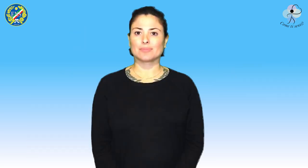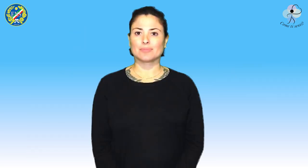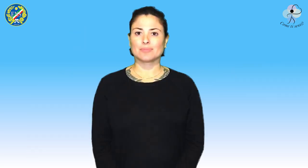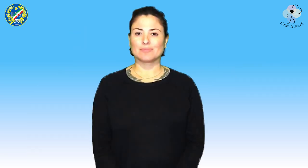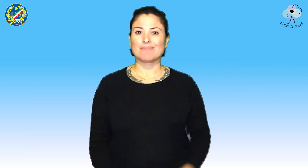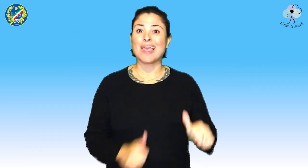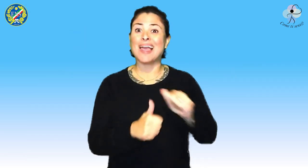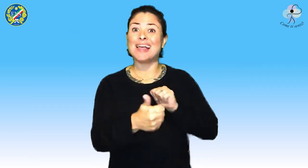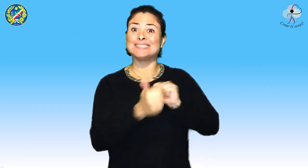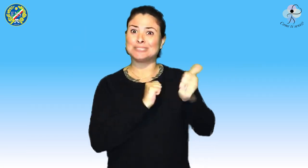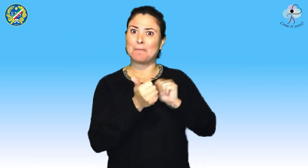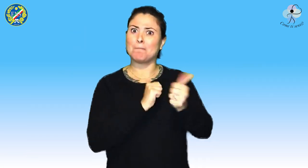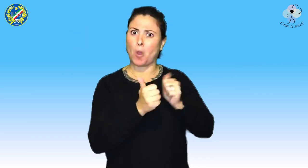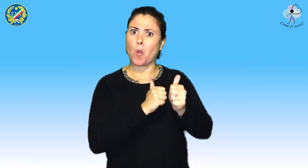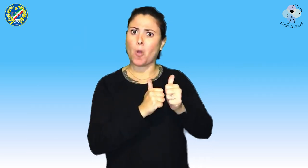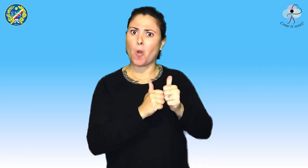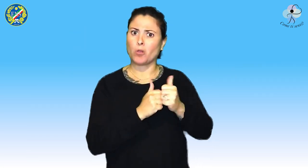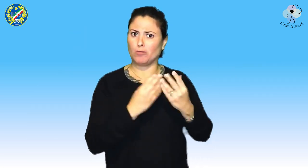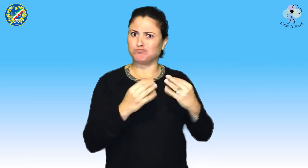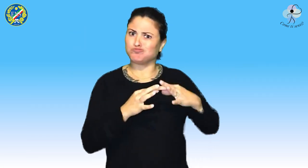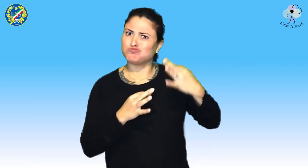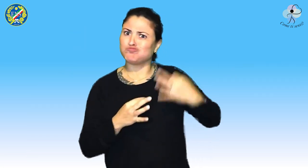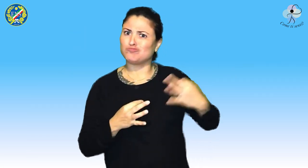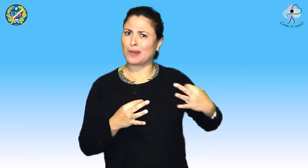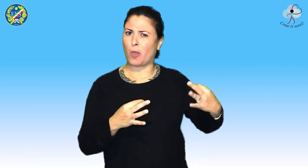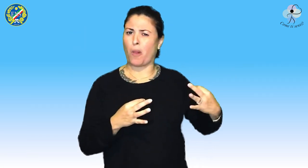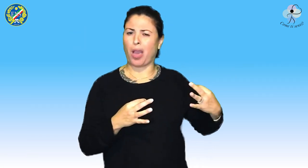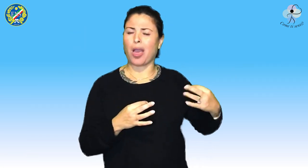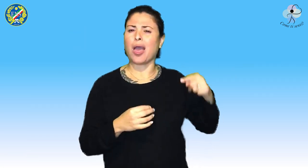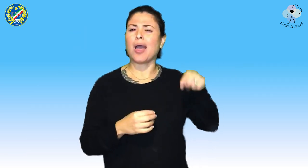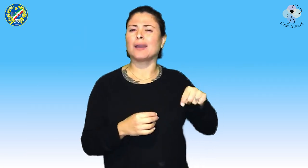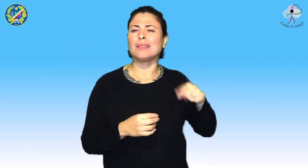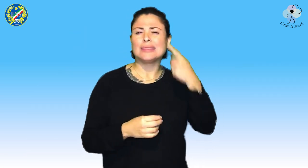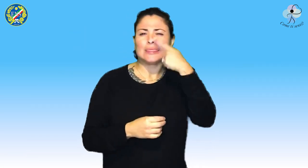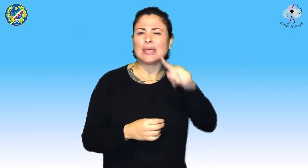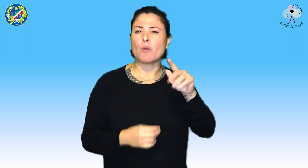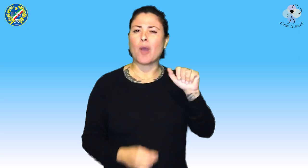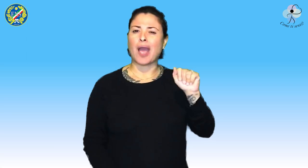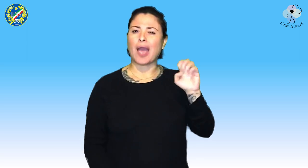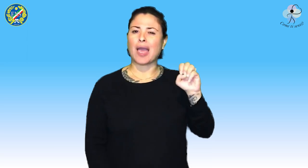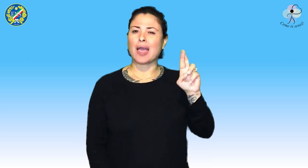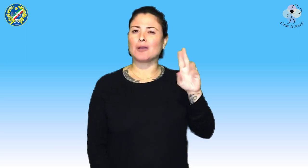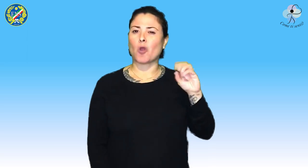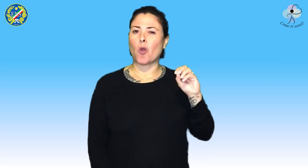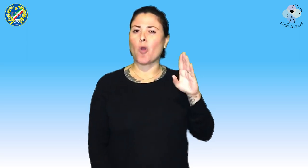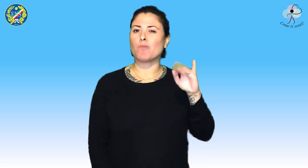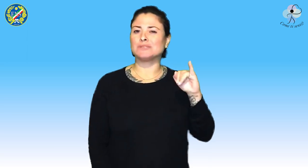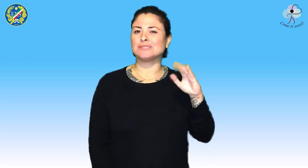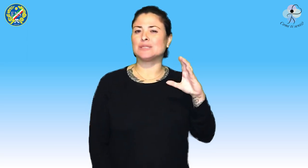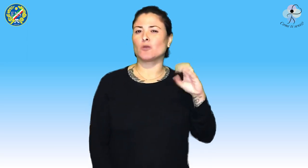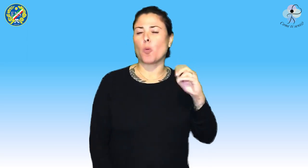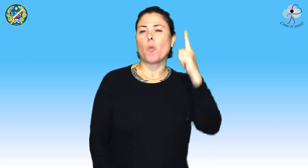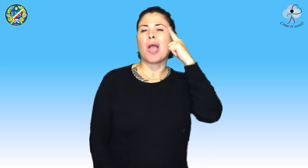Praticare una regolare attività fisica, preferibilmente di tipo aerobico,